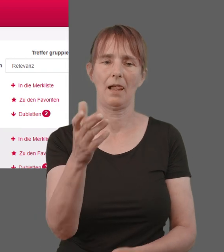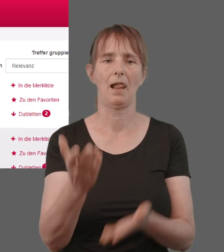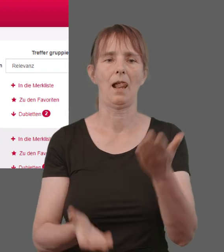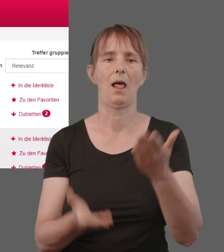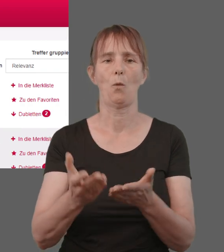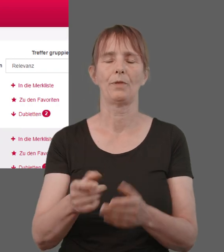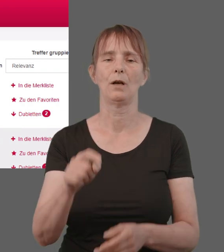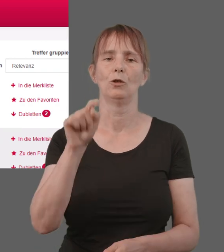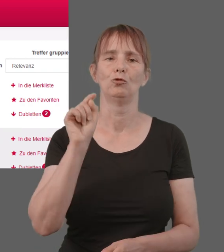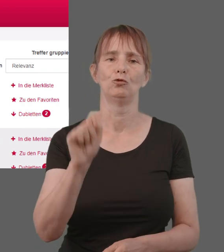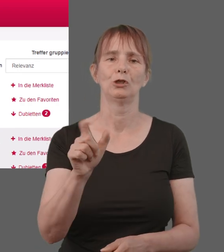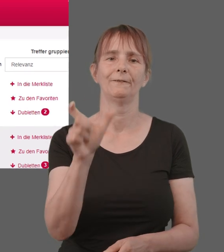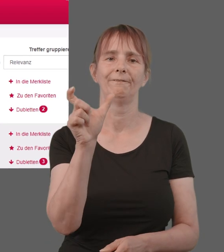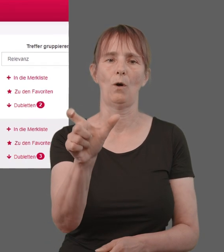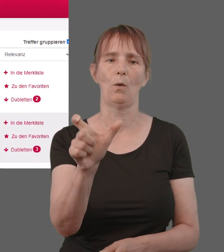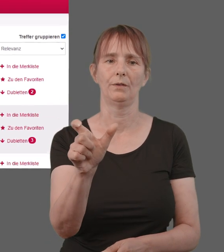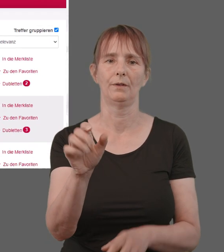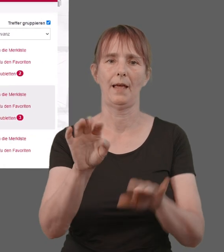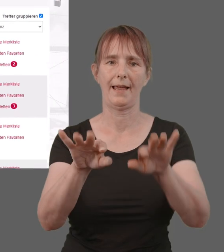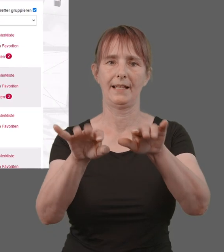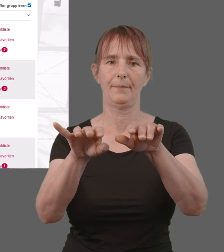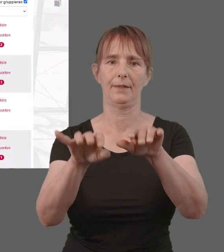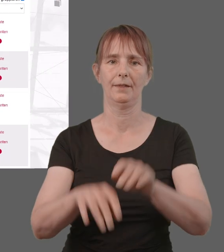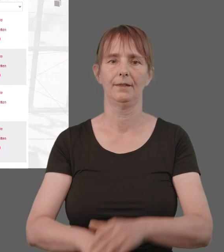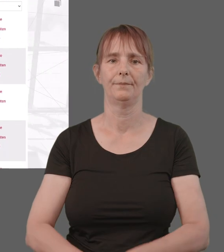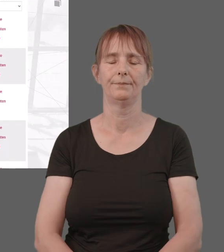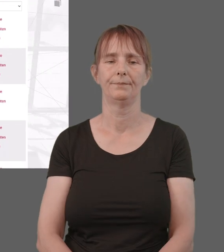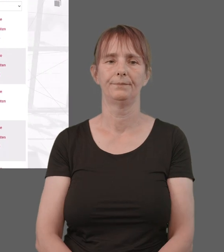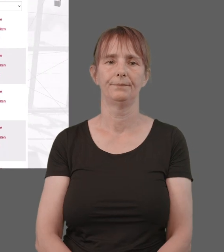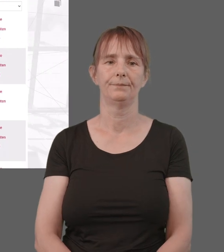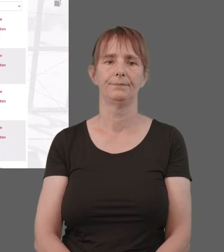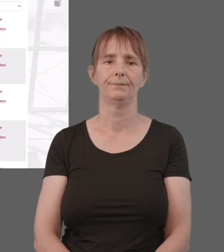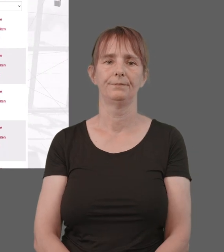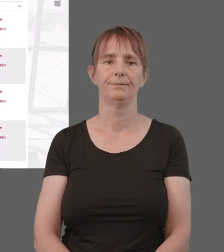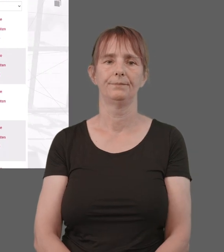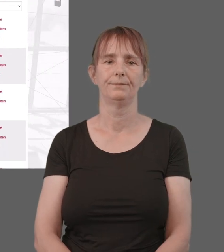Trefferliste sehen Sie verschiedene Symbole, die für verschiedene Medienarten stehen.